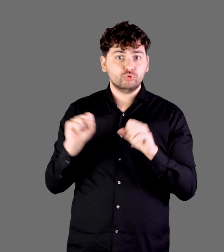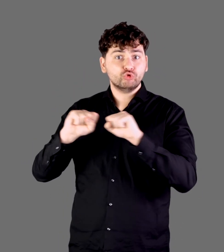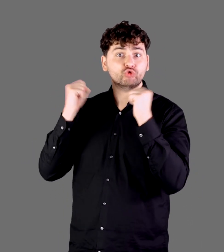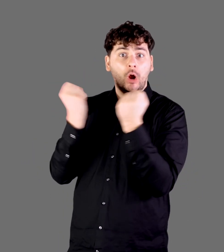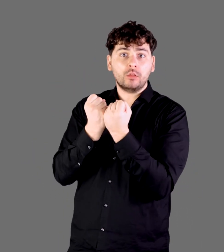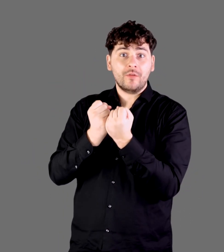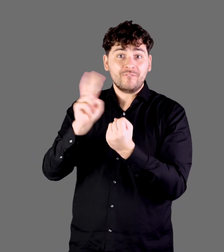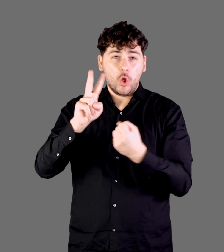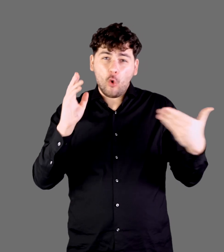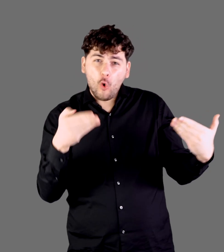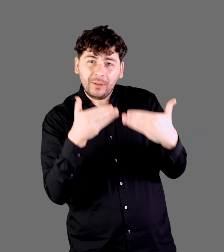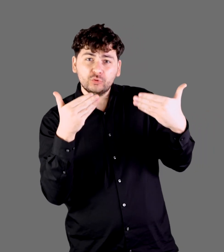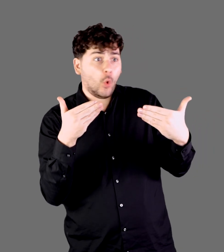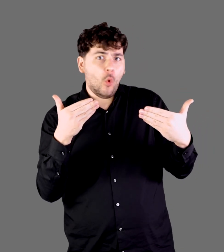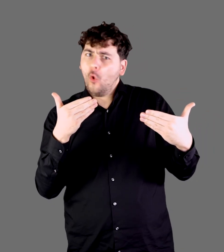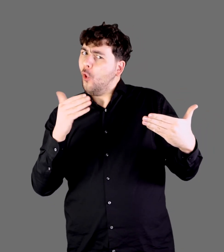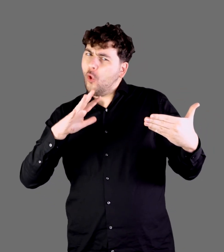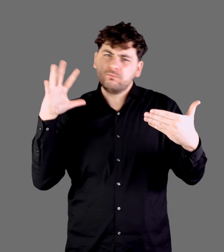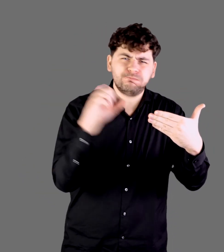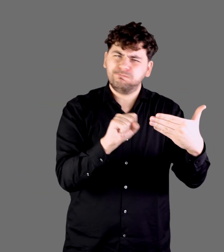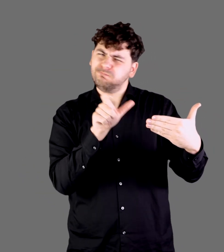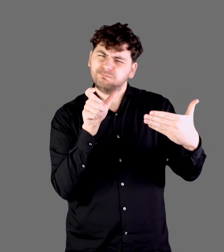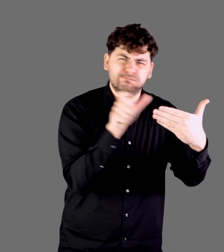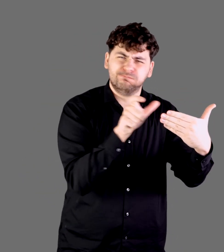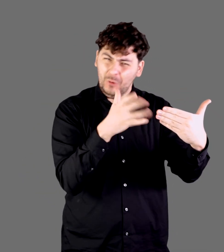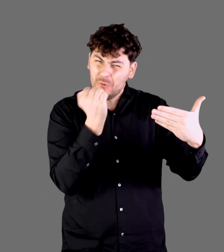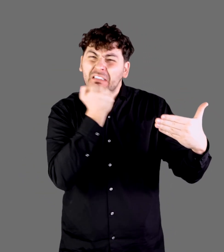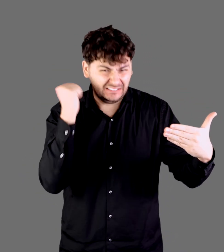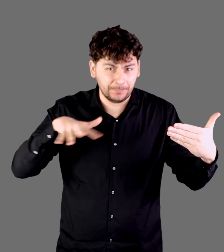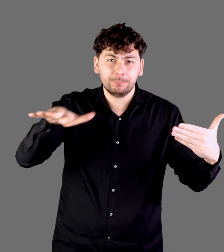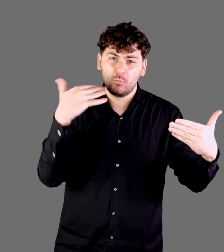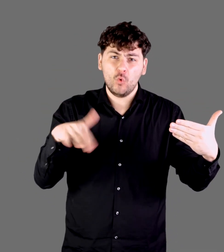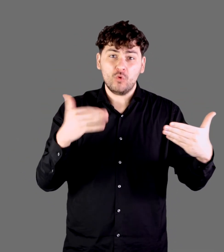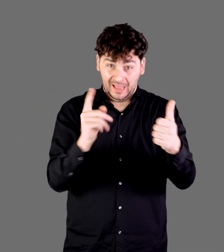und das rücksichtslose Vorgehen des Staates gegen Oppositionelle